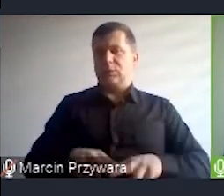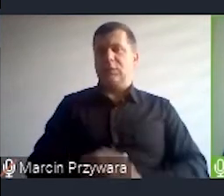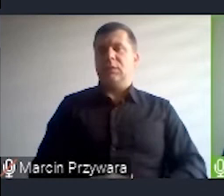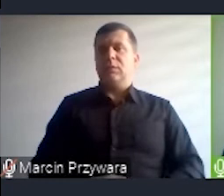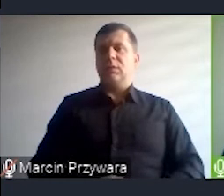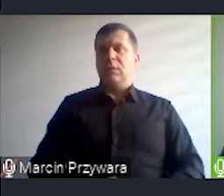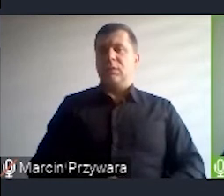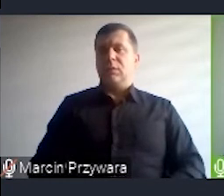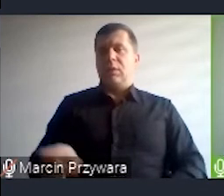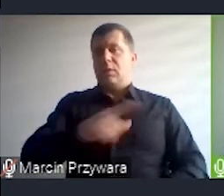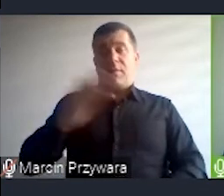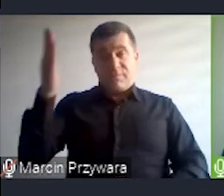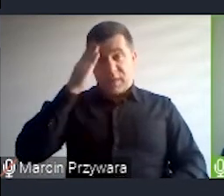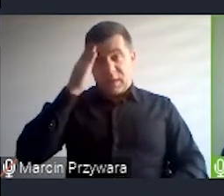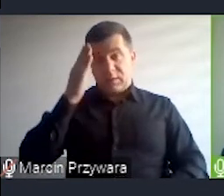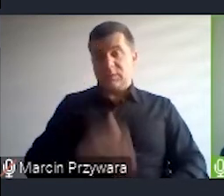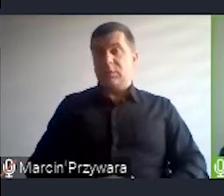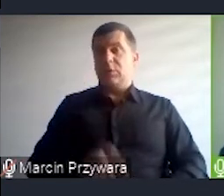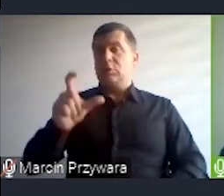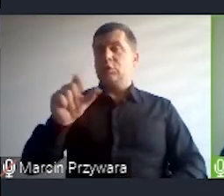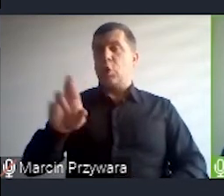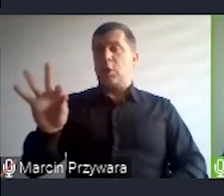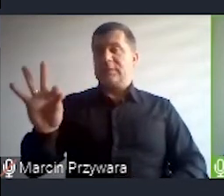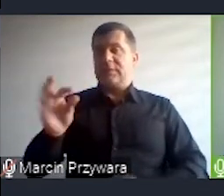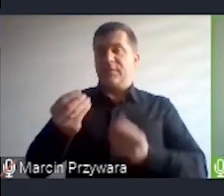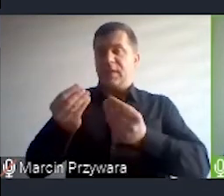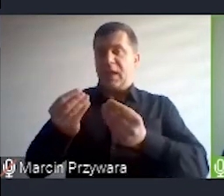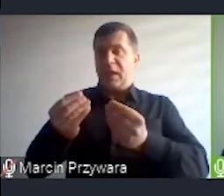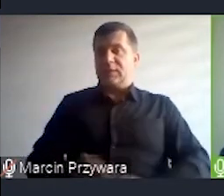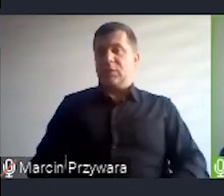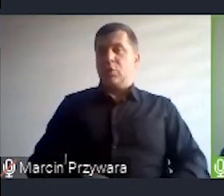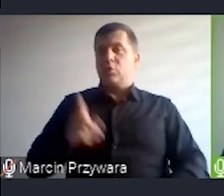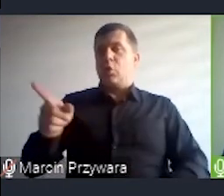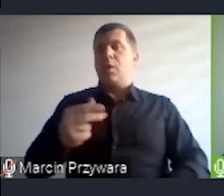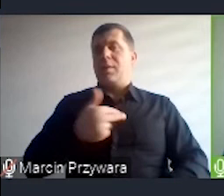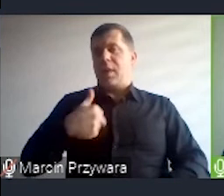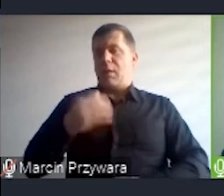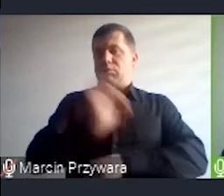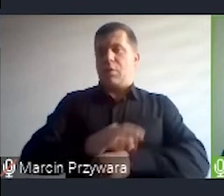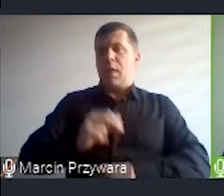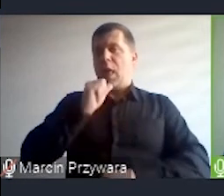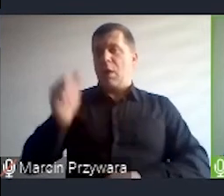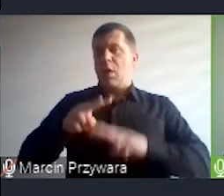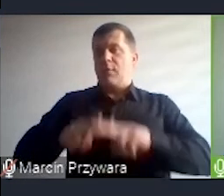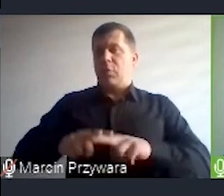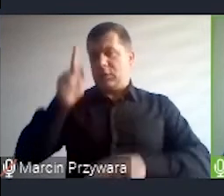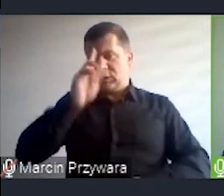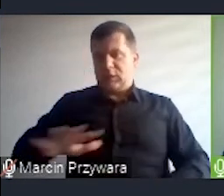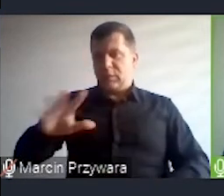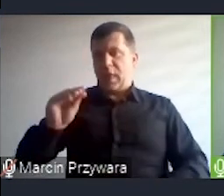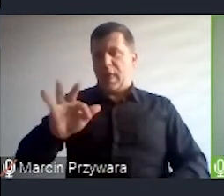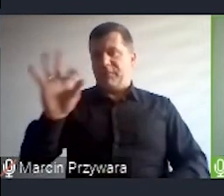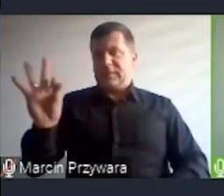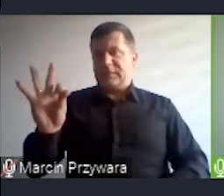Wiedzcie po prostu, że crowd financing to w naszych projektach Europejskiego Funduszu Społecznego,